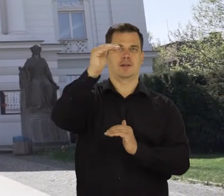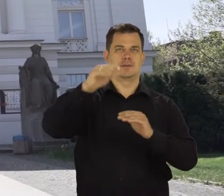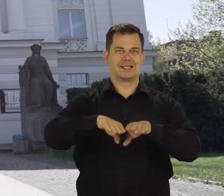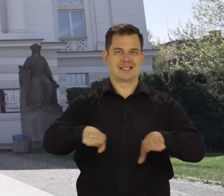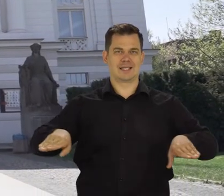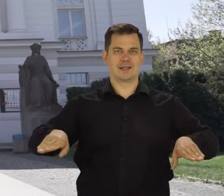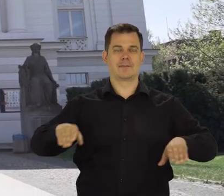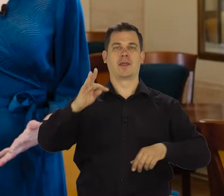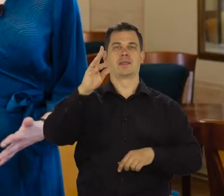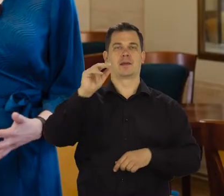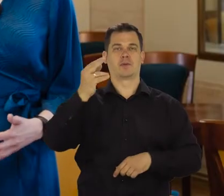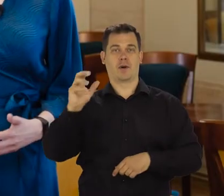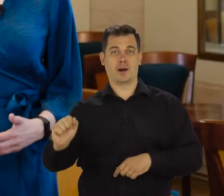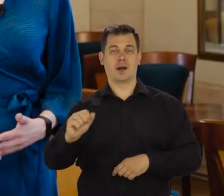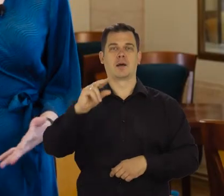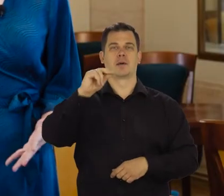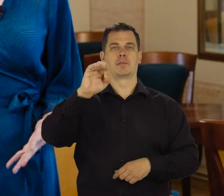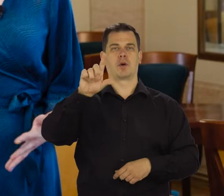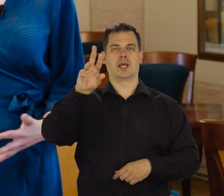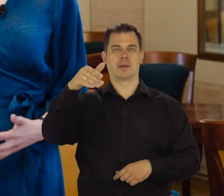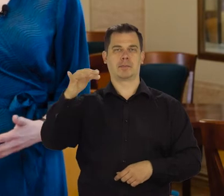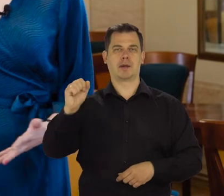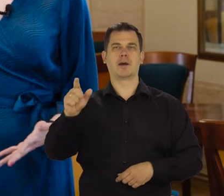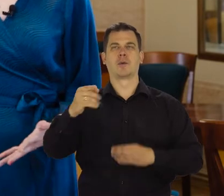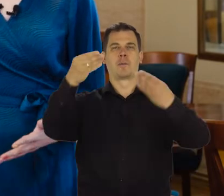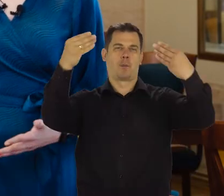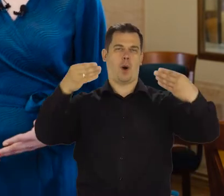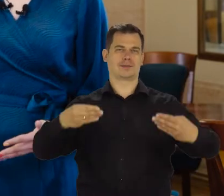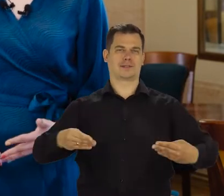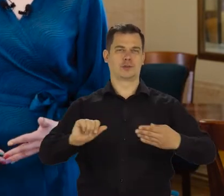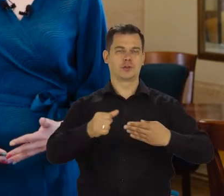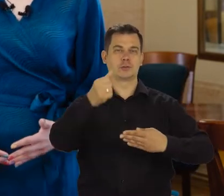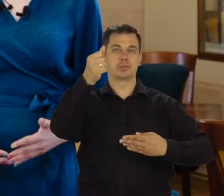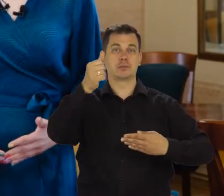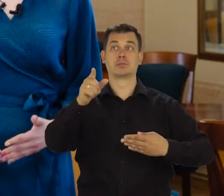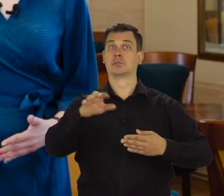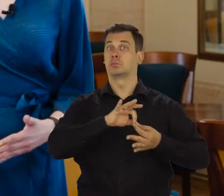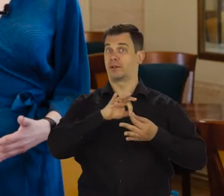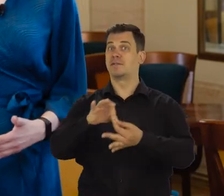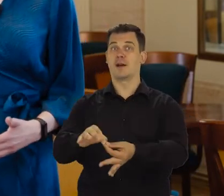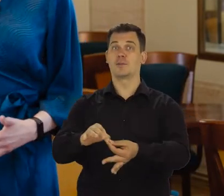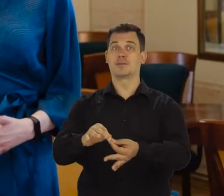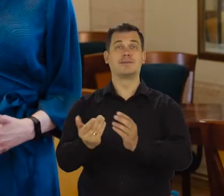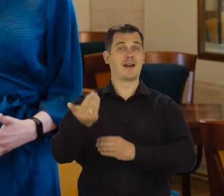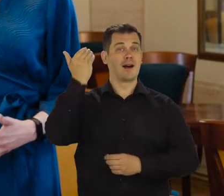Tym razem jest to Terpsychora i Polihymnia – są to takie płaskorzeźby, które właśnie przetrwały z tamtych czasów,